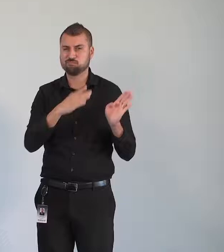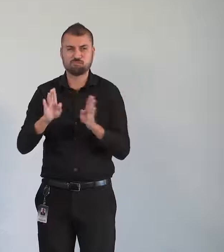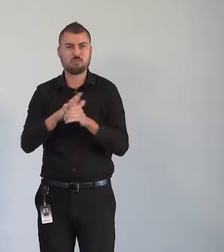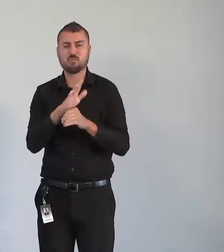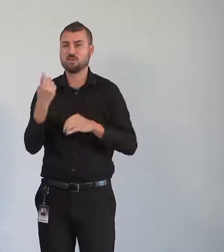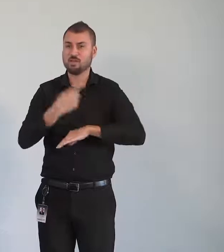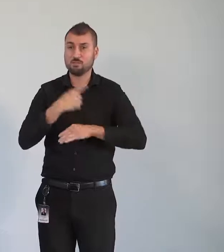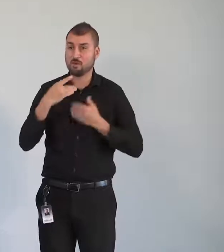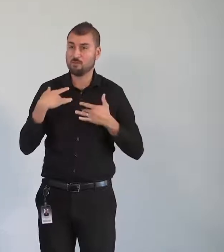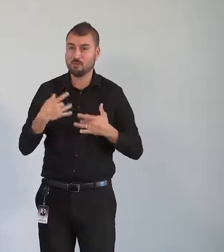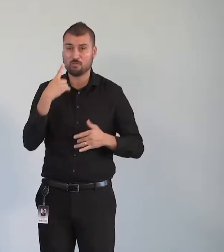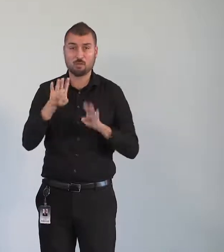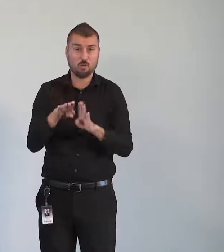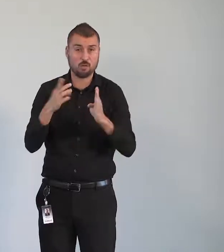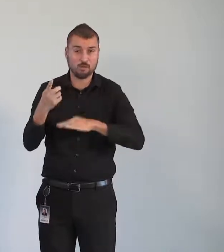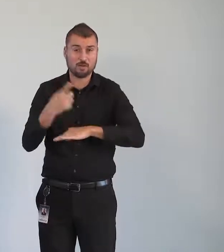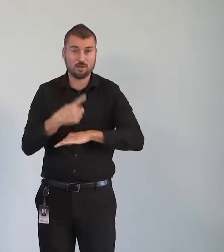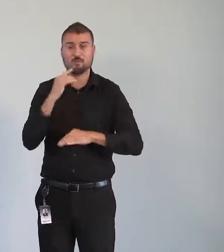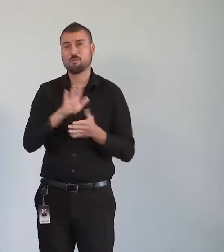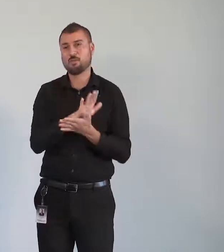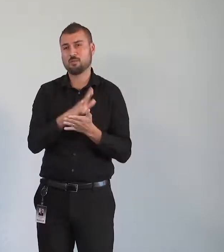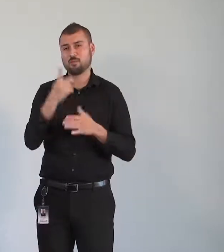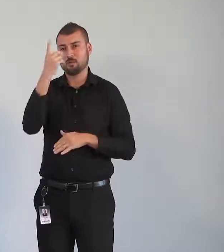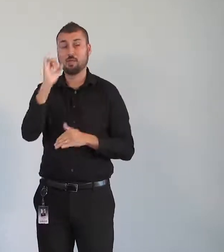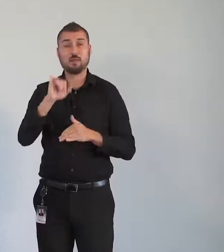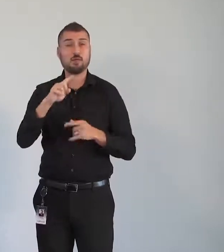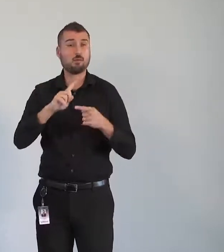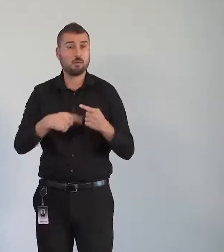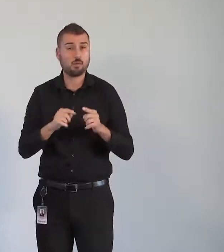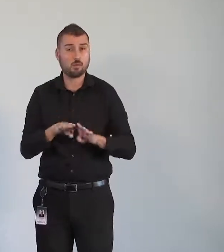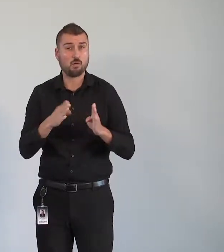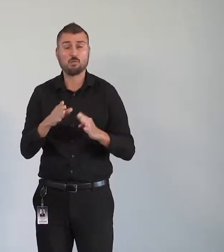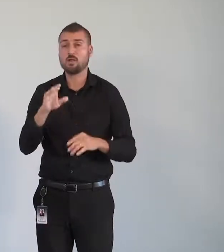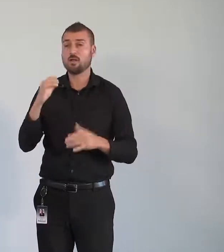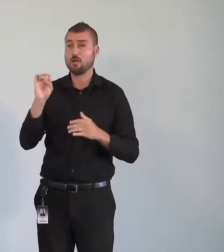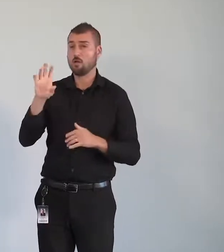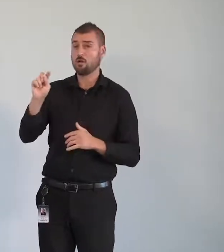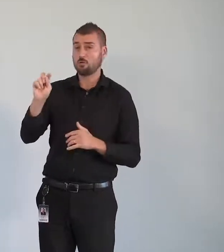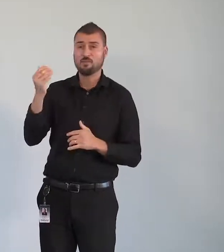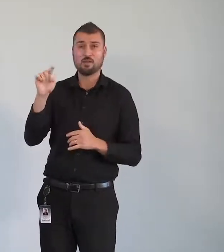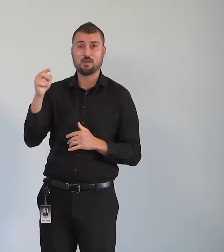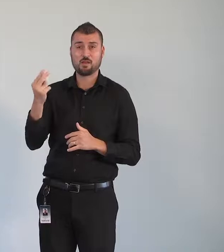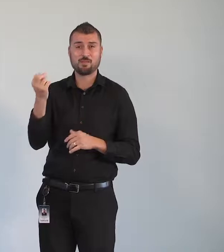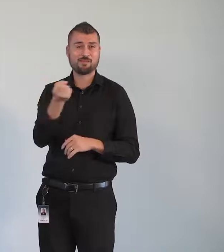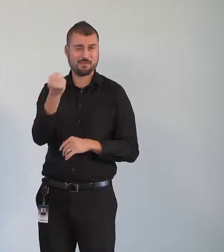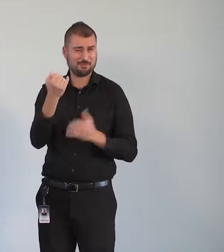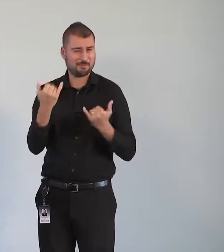jornada de inauguración de la exposición Sueños de papel que será este sábado 15 de octubre a las 11 a. m. Los